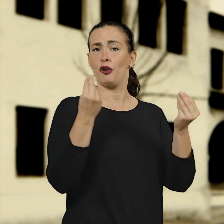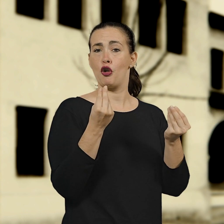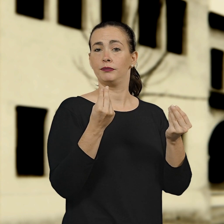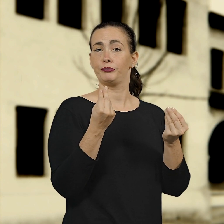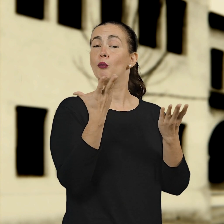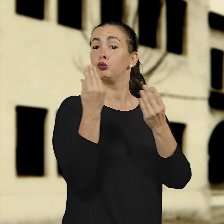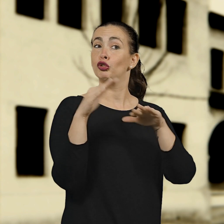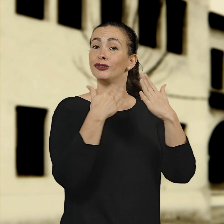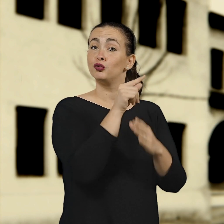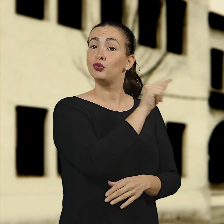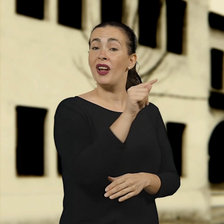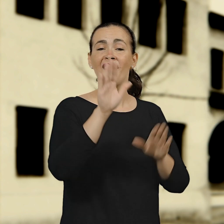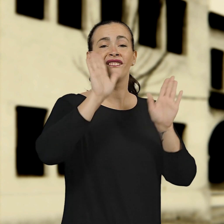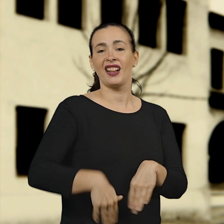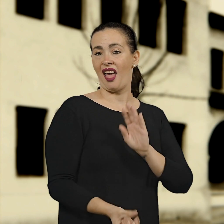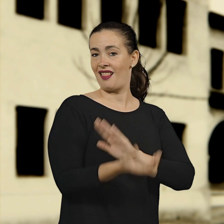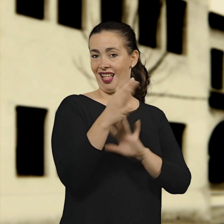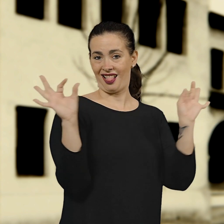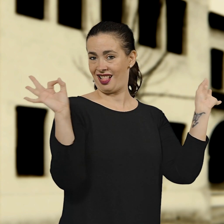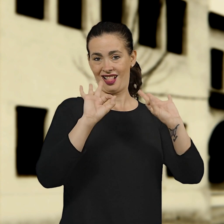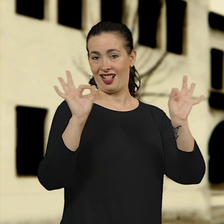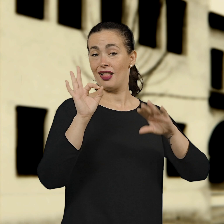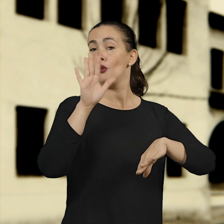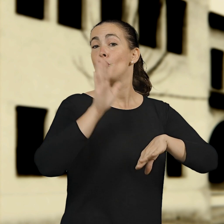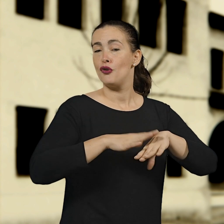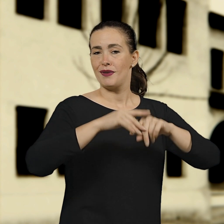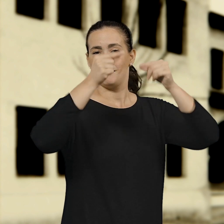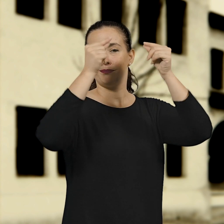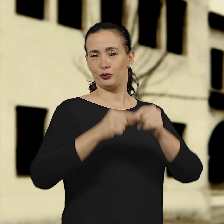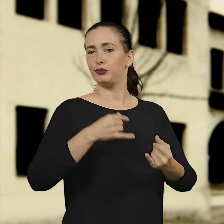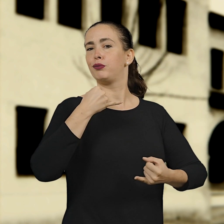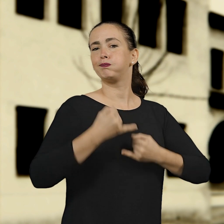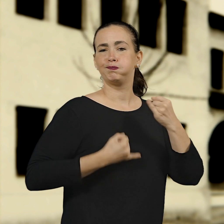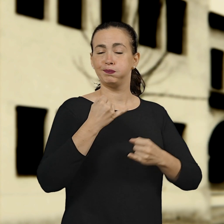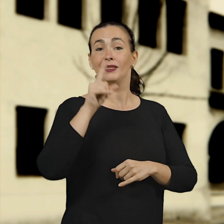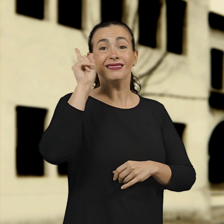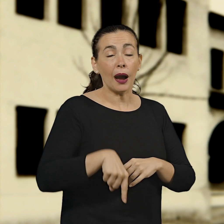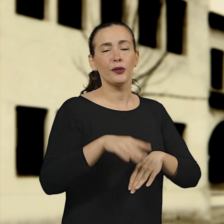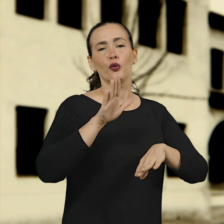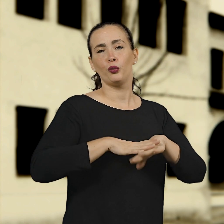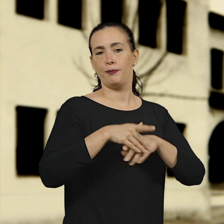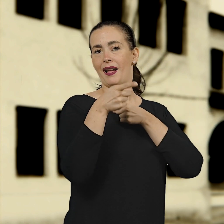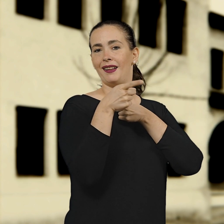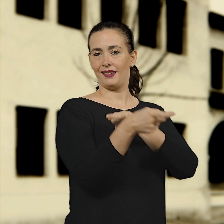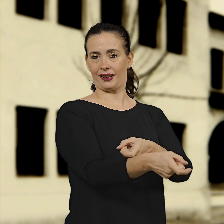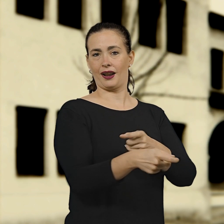encara que moltes no es van arribar a fer mai, tant pels problemes de pressupost com per culpa de la guerra.